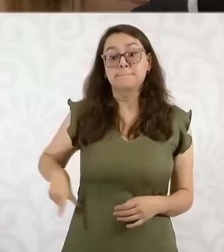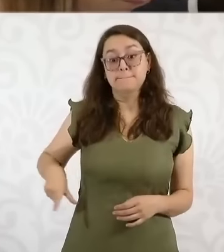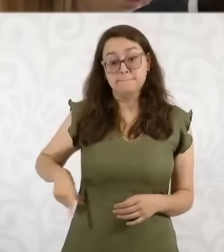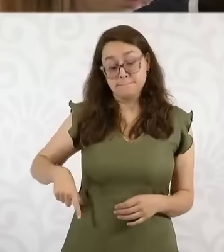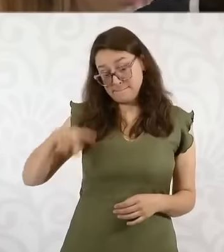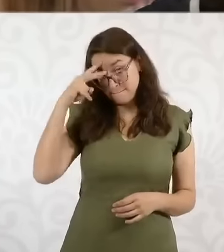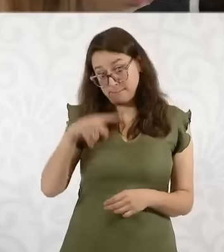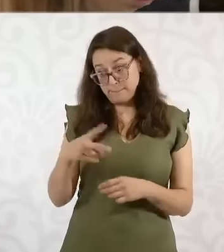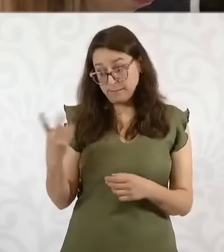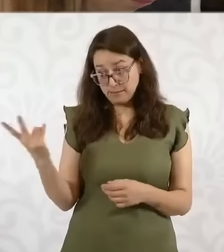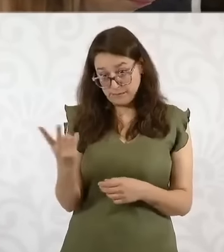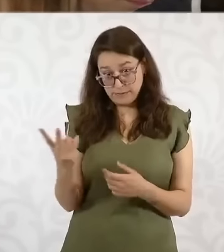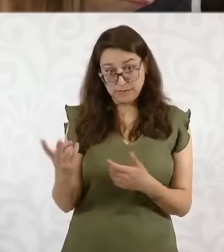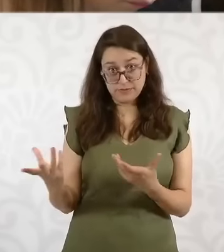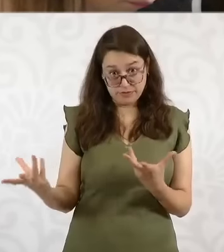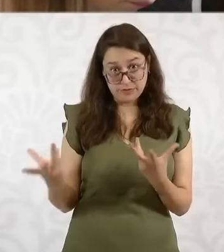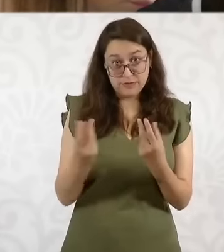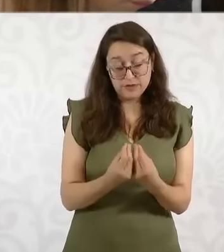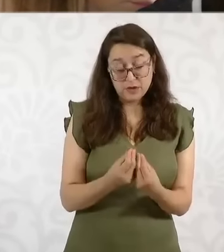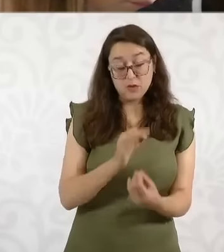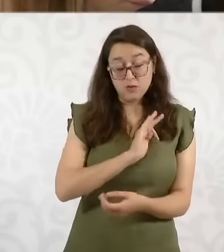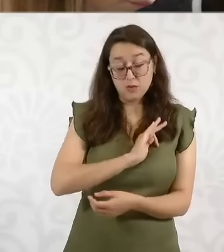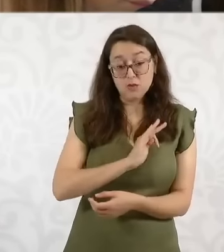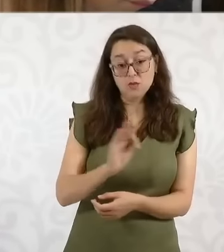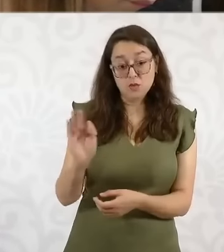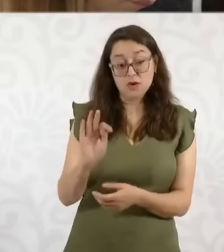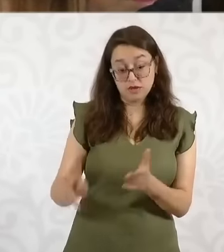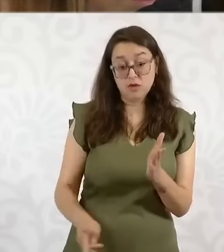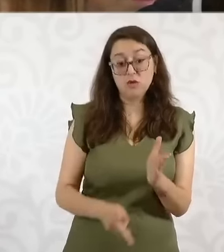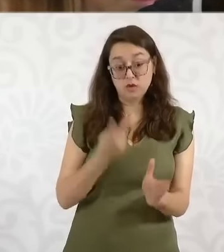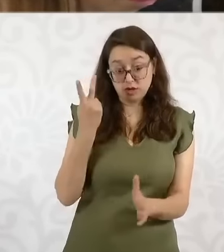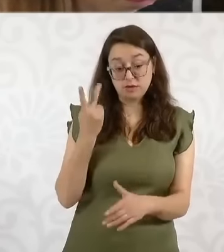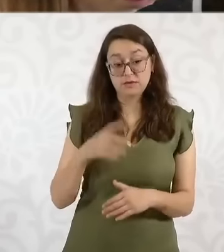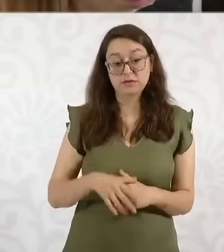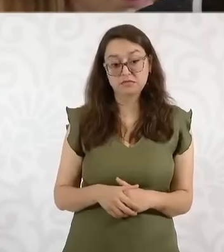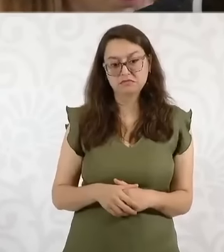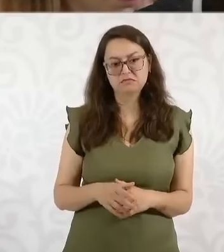puedan reincorporar el grupo interdisciplinario de expertas independientes bajo otra figura.